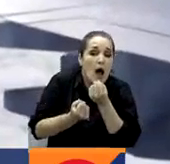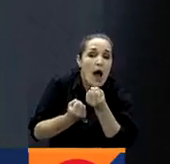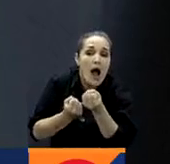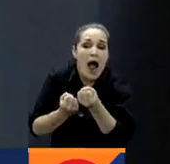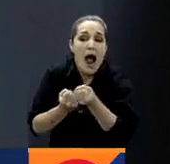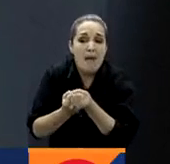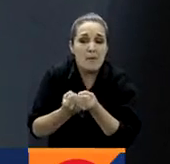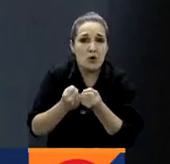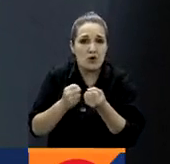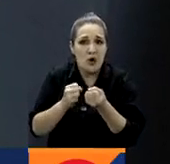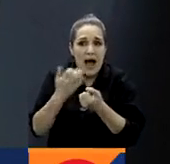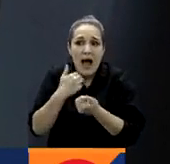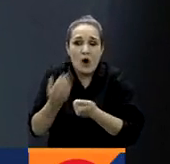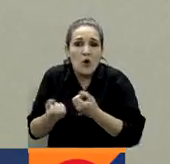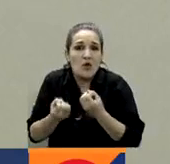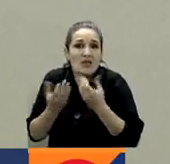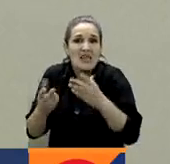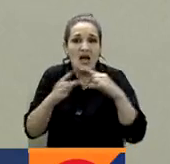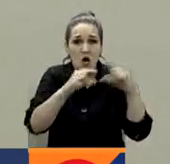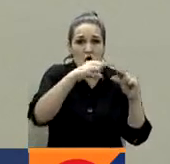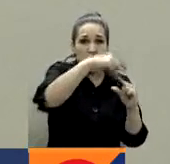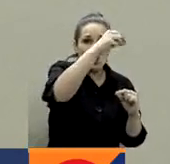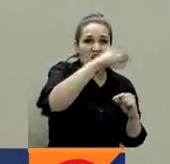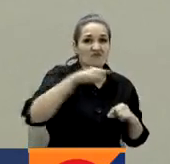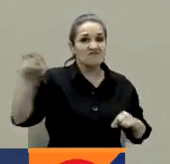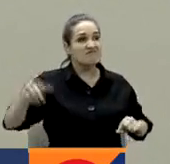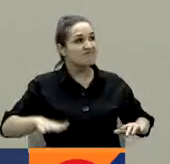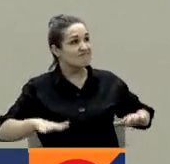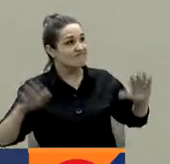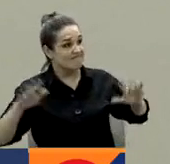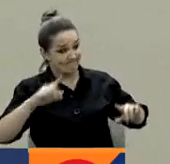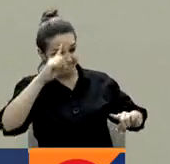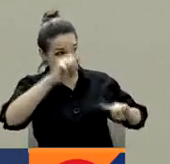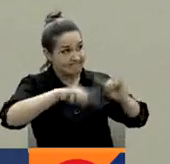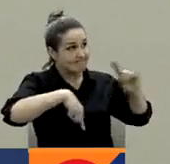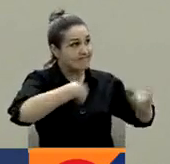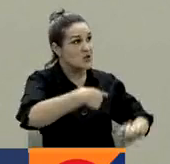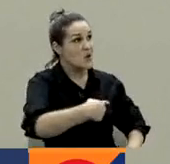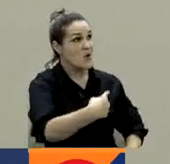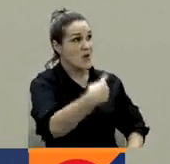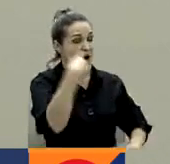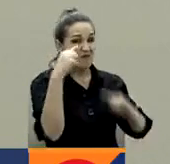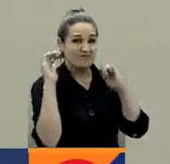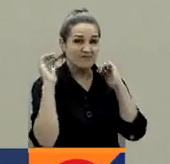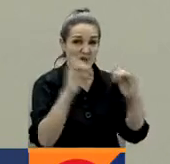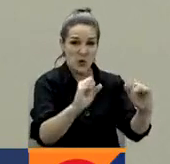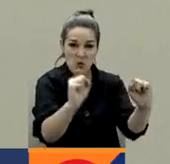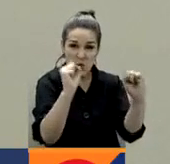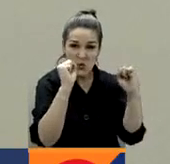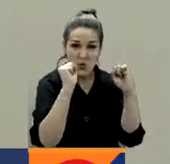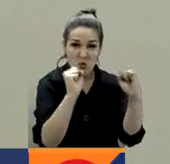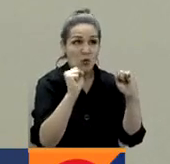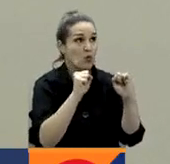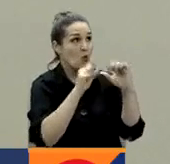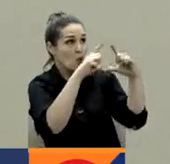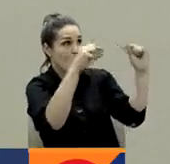ANOTAR LA GUERRA, CUALQUIER ACCIóN AL RESPECTO PODRíA EMPEORAR LA SIMPLE SUGERENCIA DE